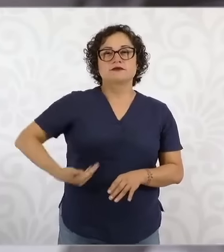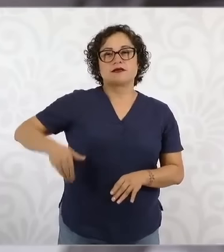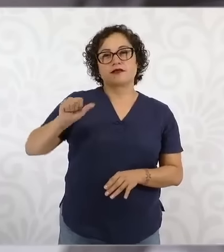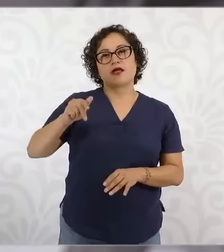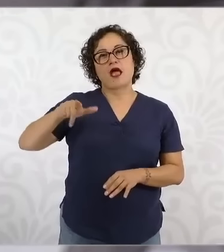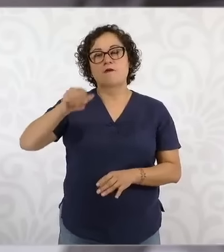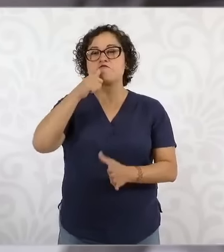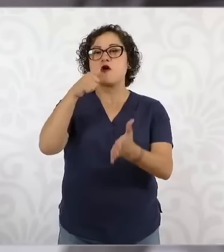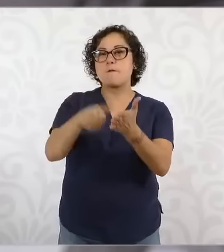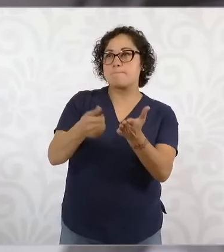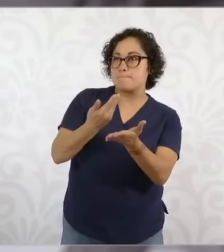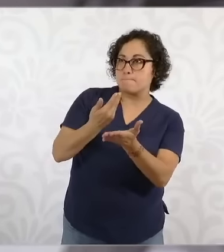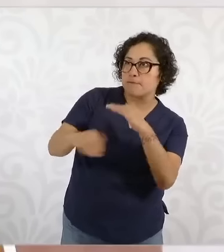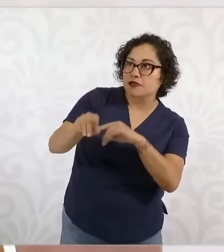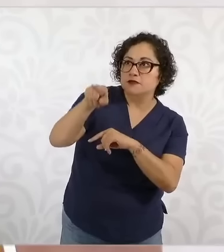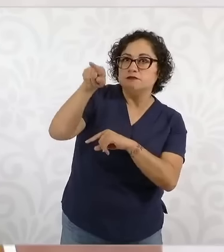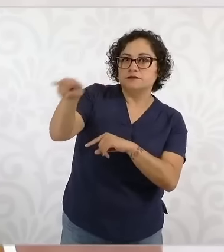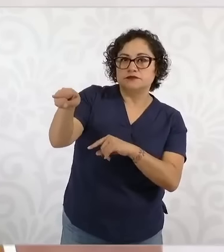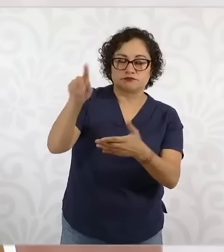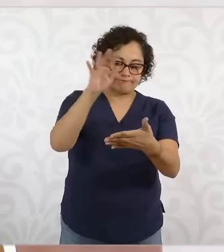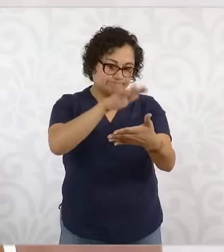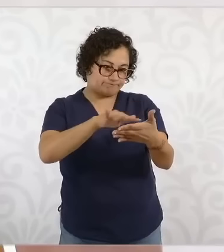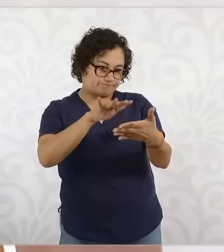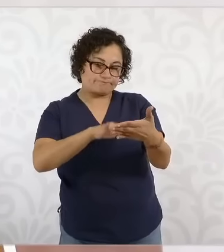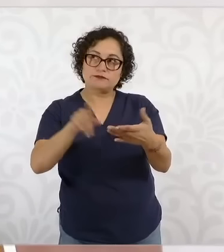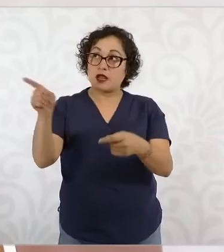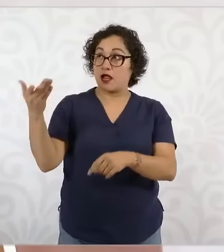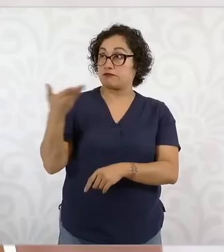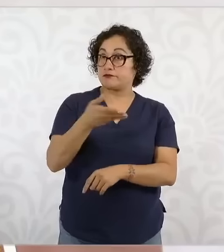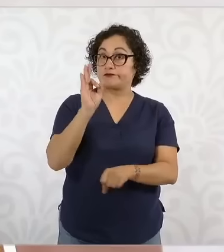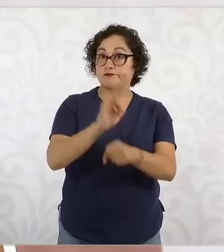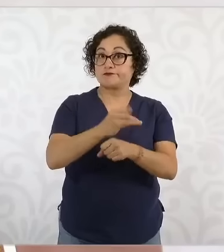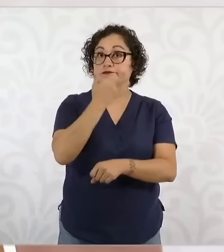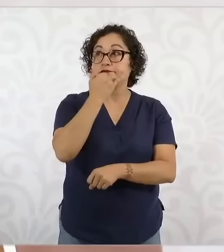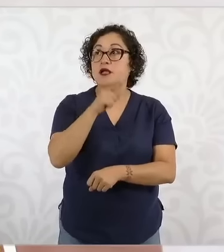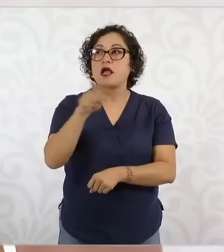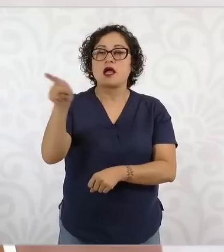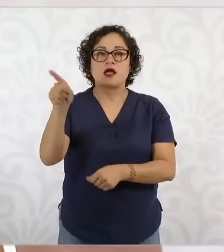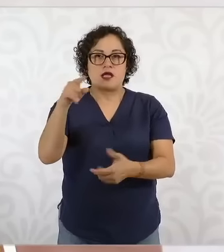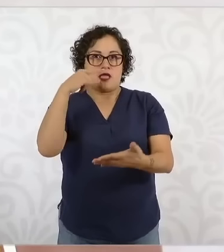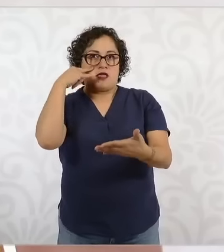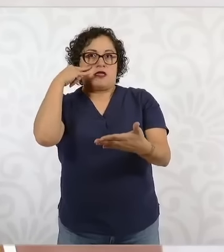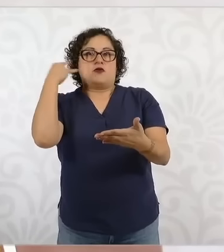que lo tomaron como una ofensa cuando no era así, porque además la carta estaba muy bien escrita